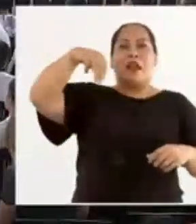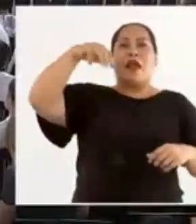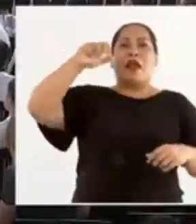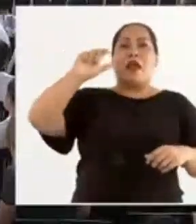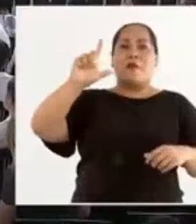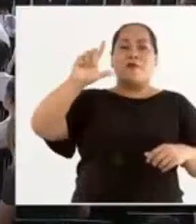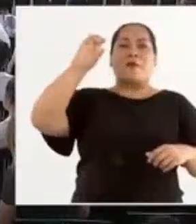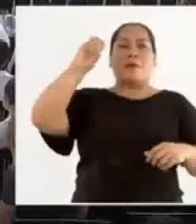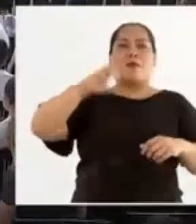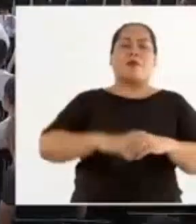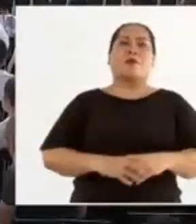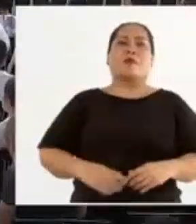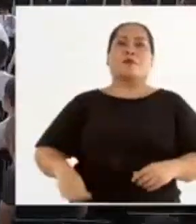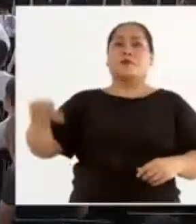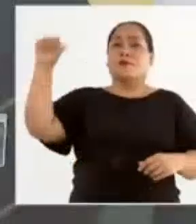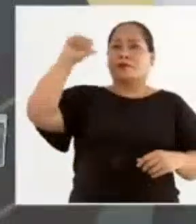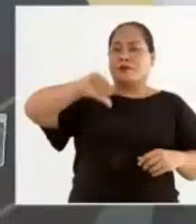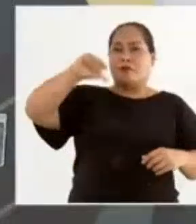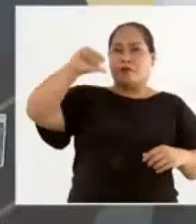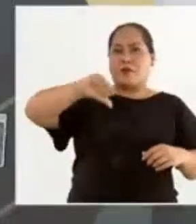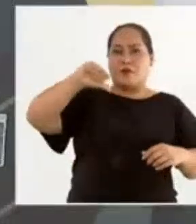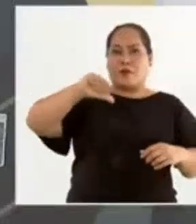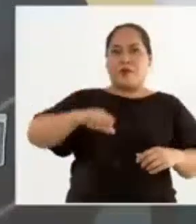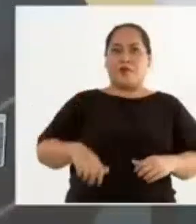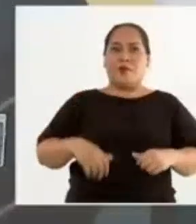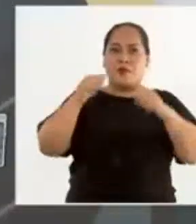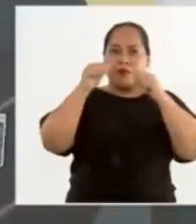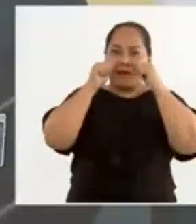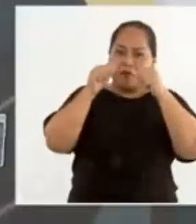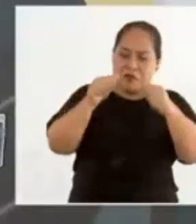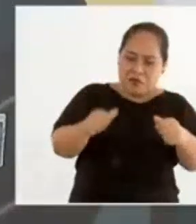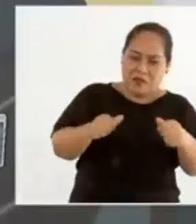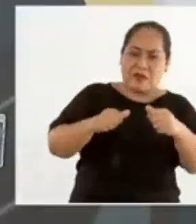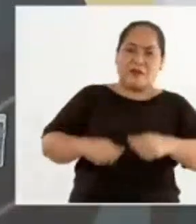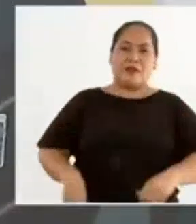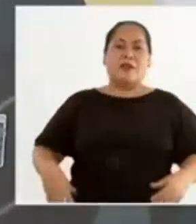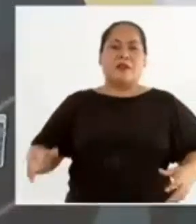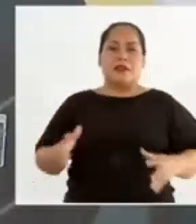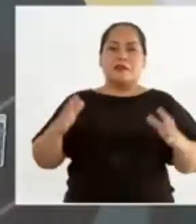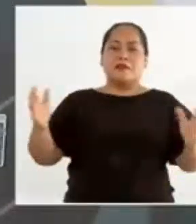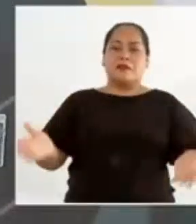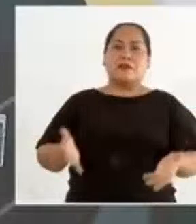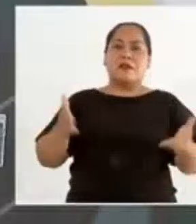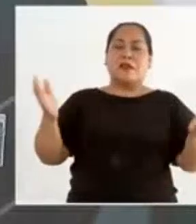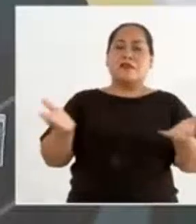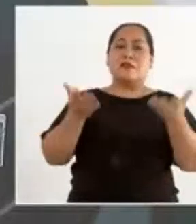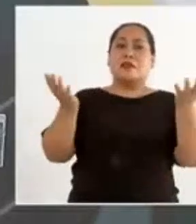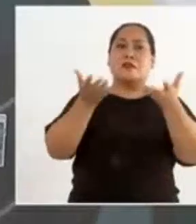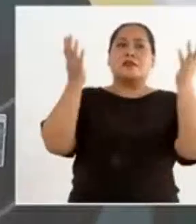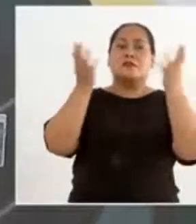hoy bajo su conducción se sostienen y fortalecen los programas para el bienestar que no solo